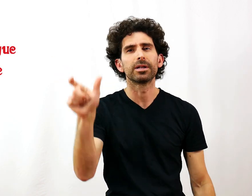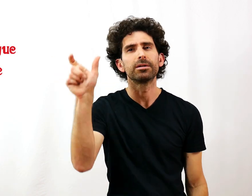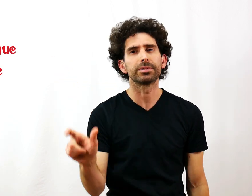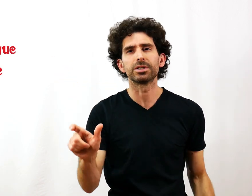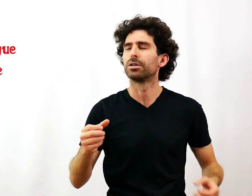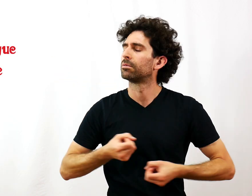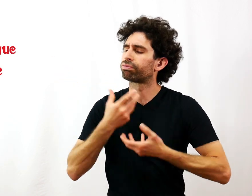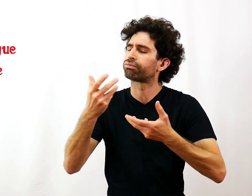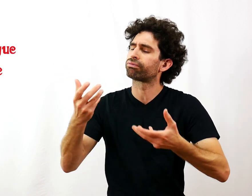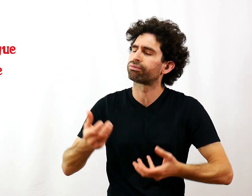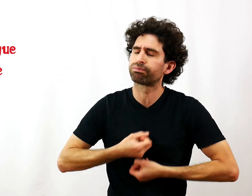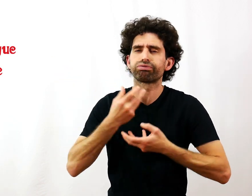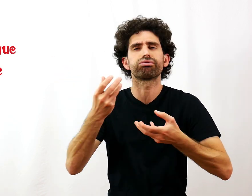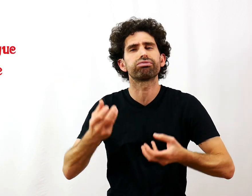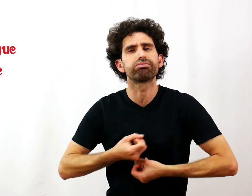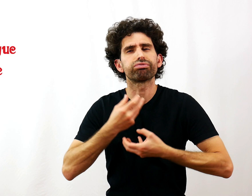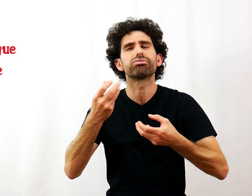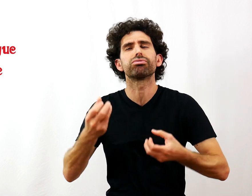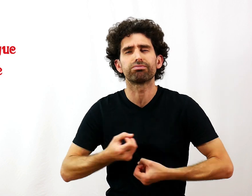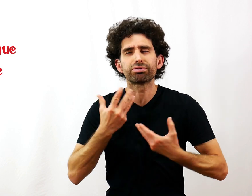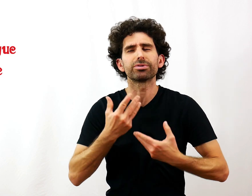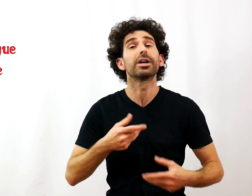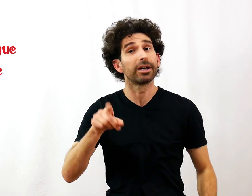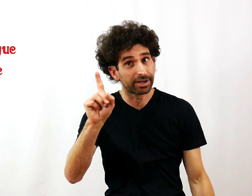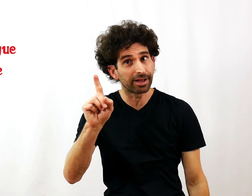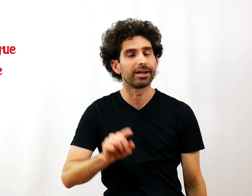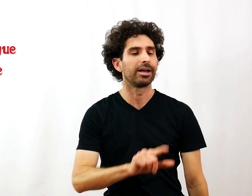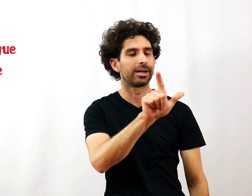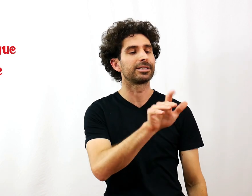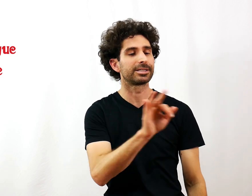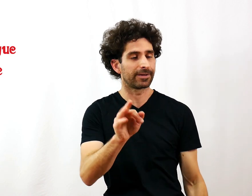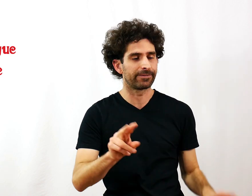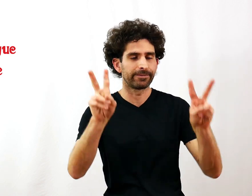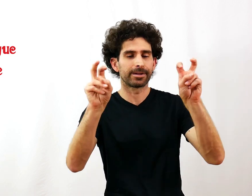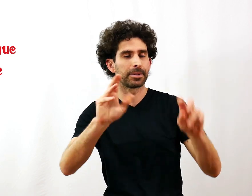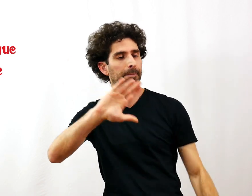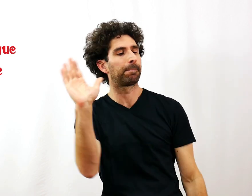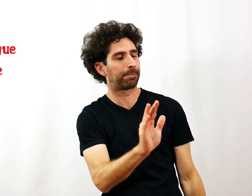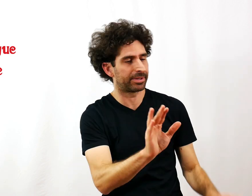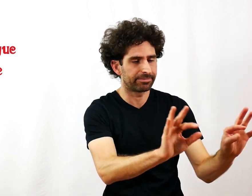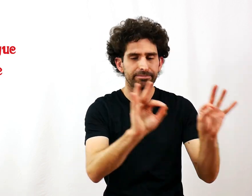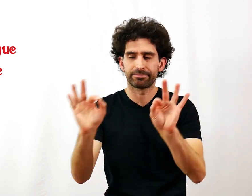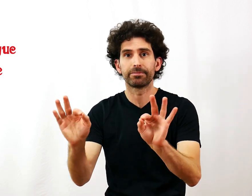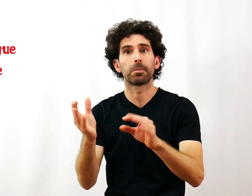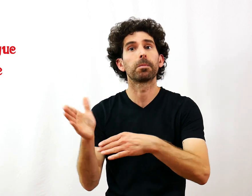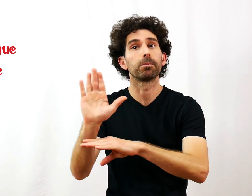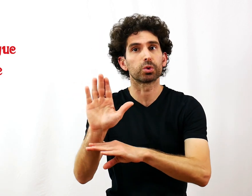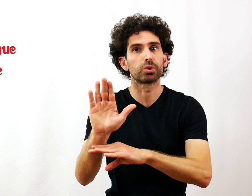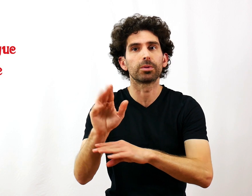C'est une personne qui s'exprime beaucoup. Et là, je montre une expression venant de la LSF.